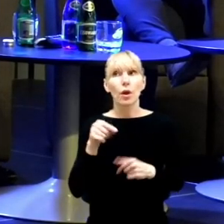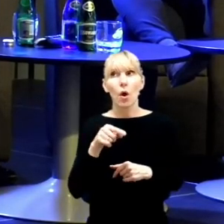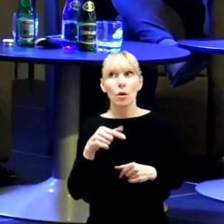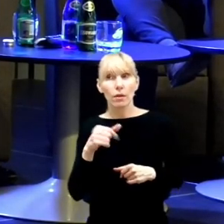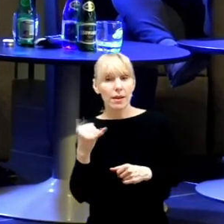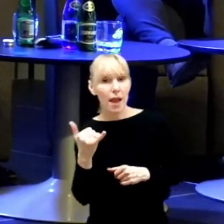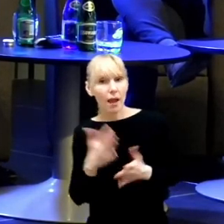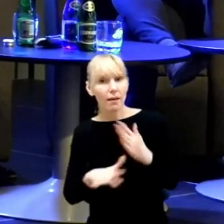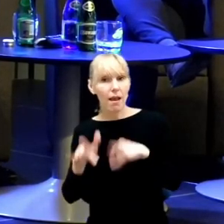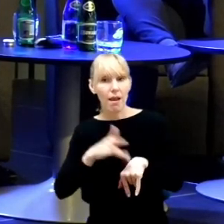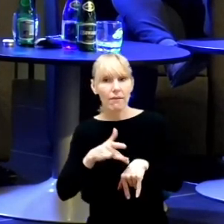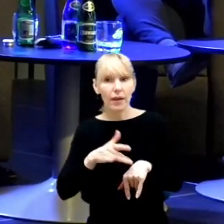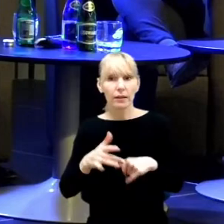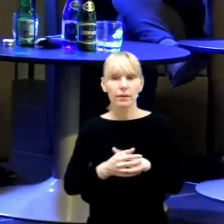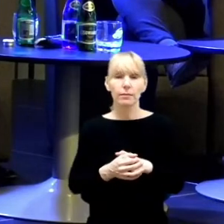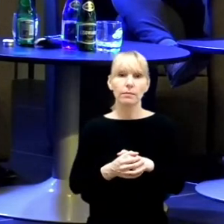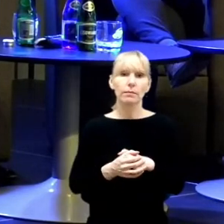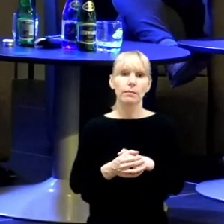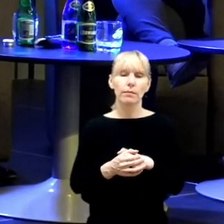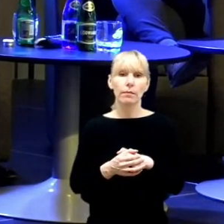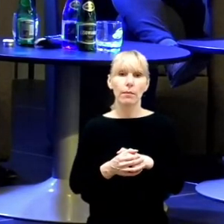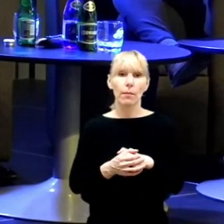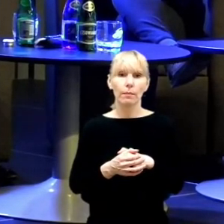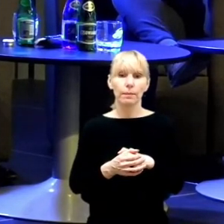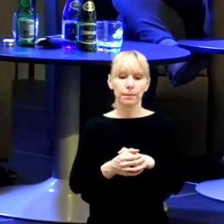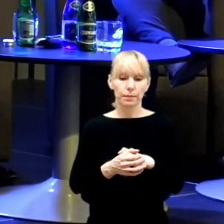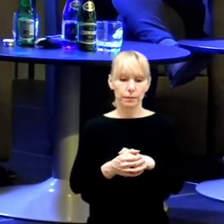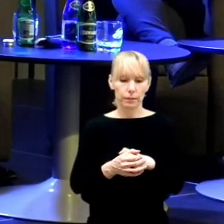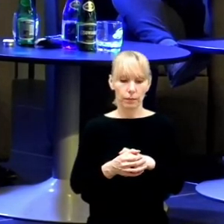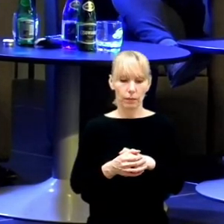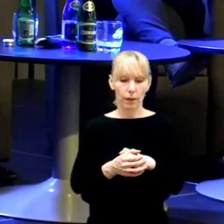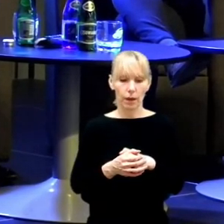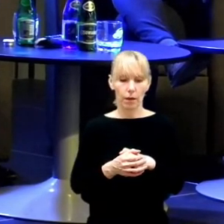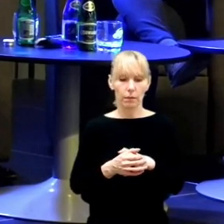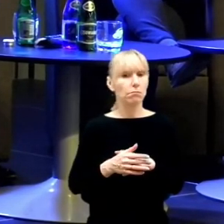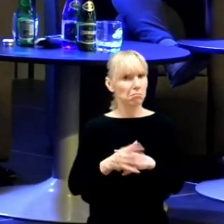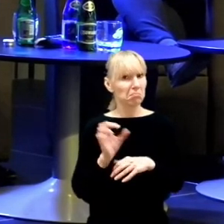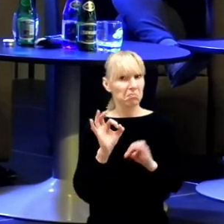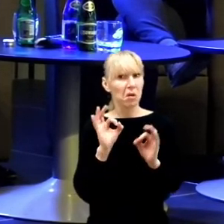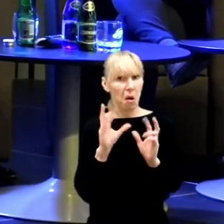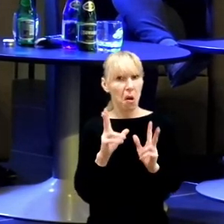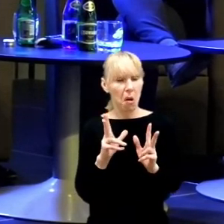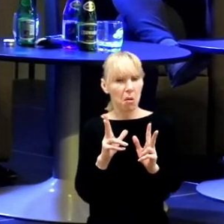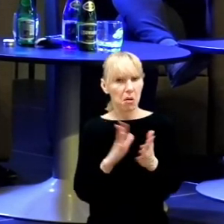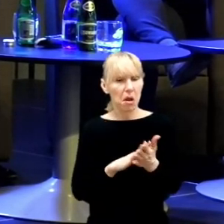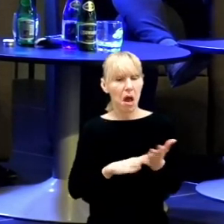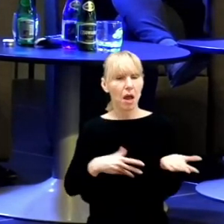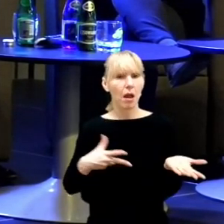No i moja teza jest między innymi taka, że ok, dopłata do kredytu da większe efekty w dużych miastach.